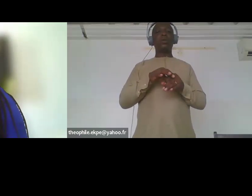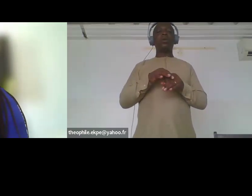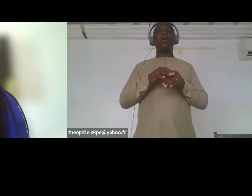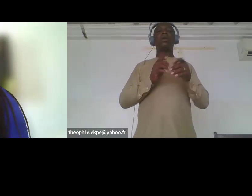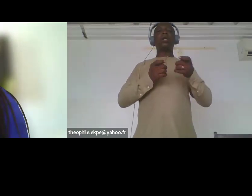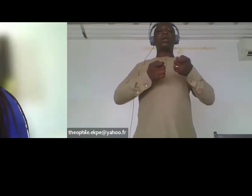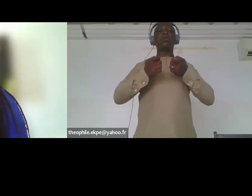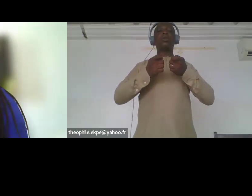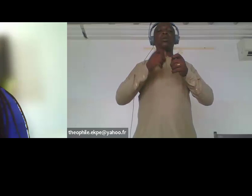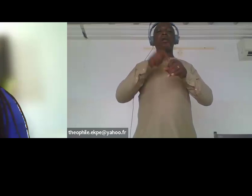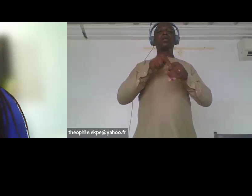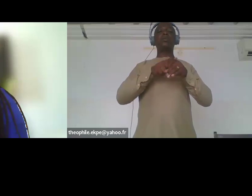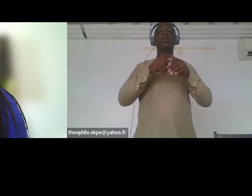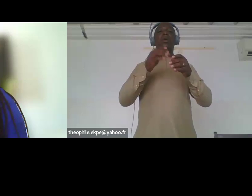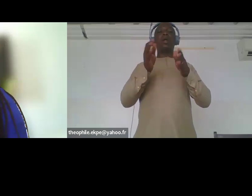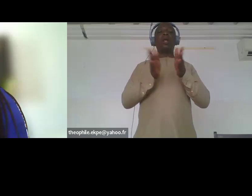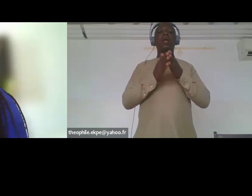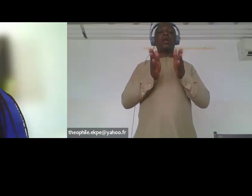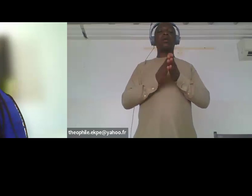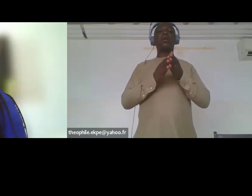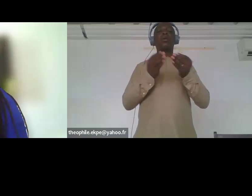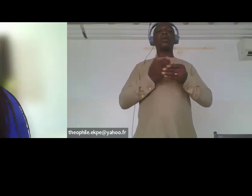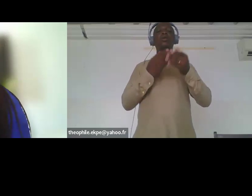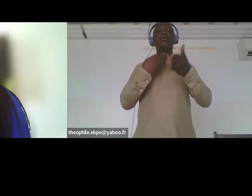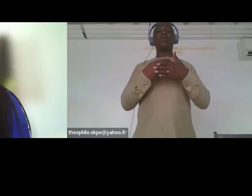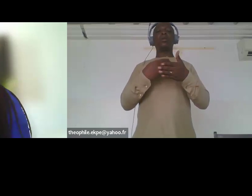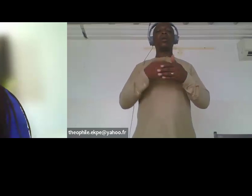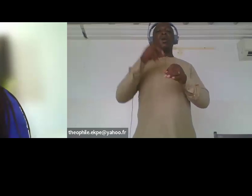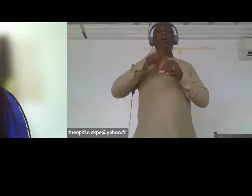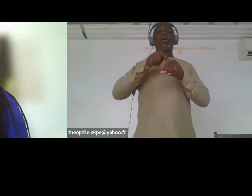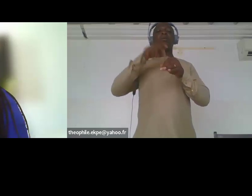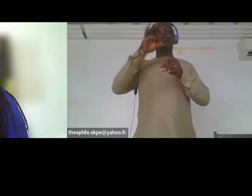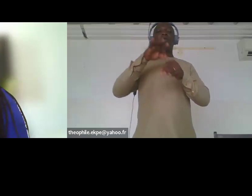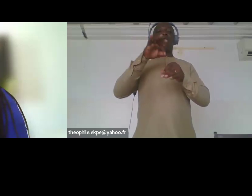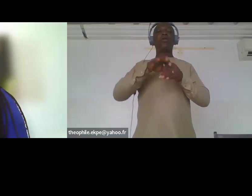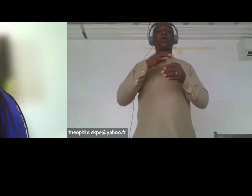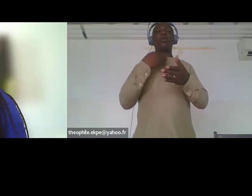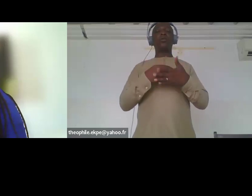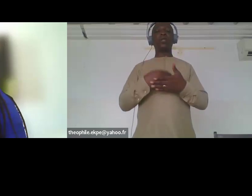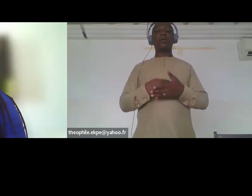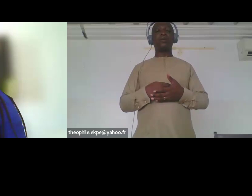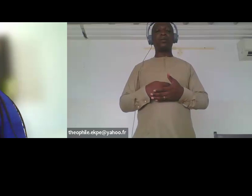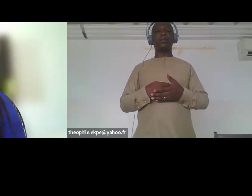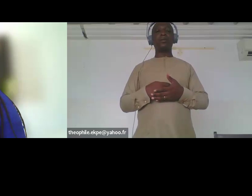d'orientation budgétaire et pris part au vote des budgets un autre projet autour